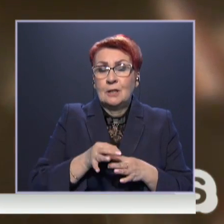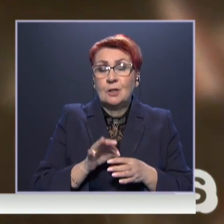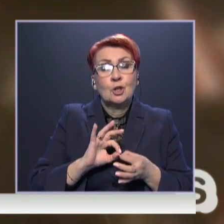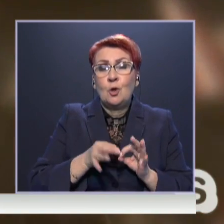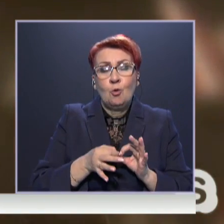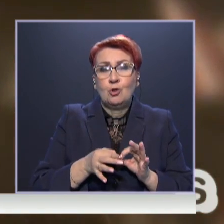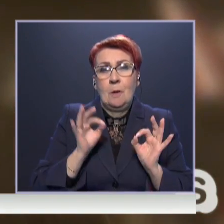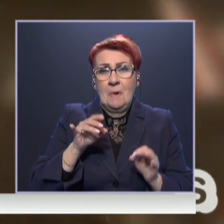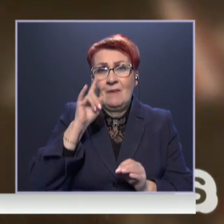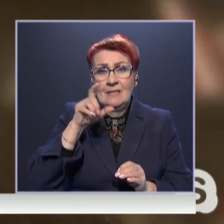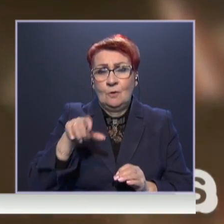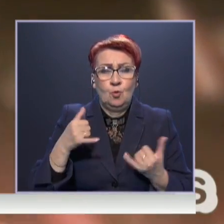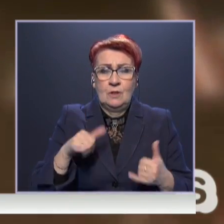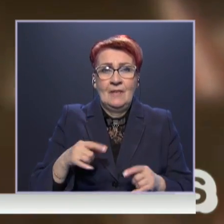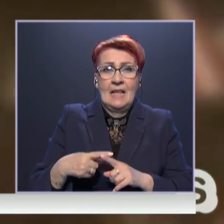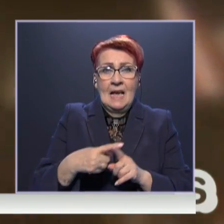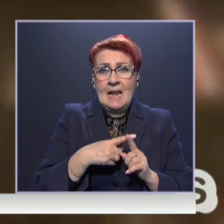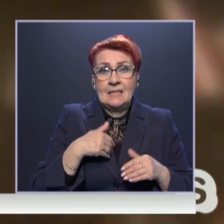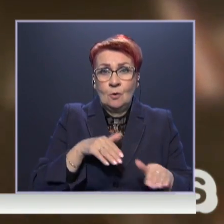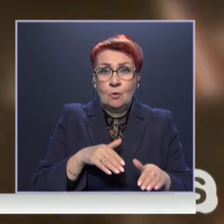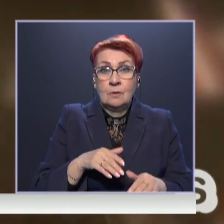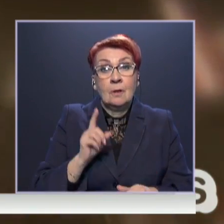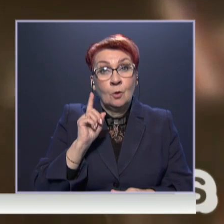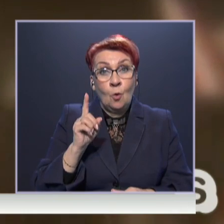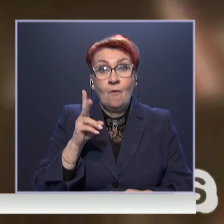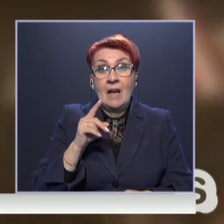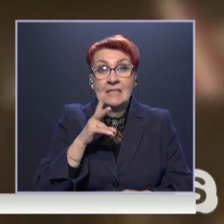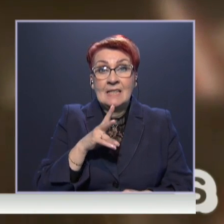крестным ходом Однако же в Казани несмотря на погоду